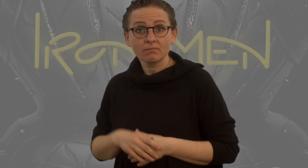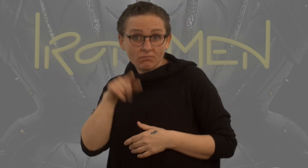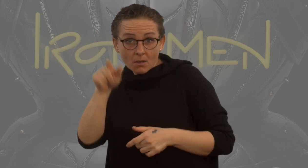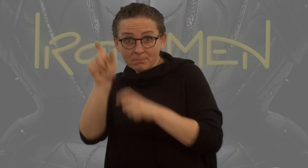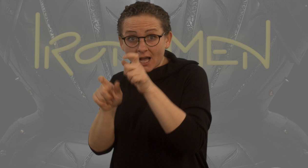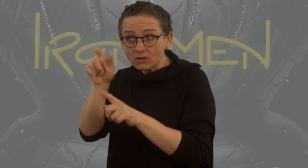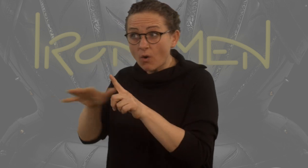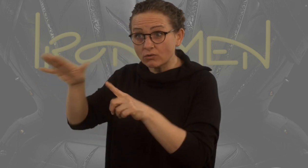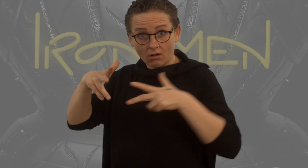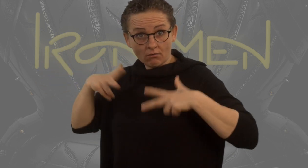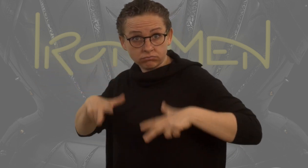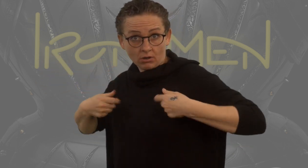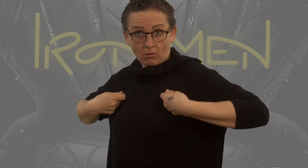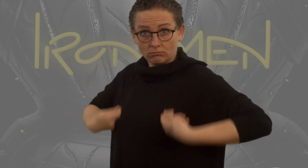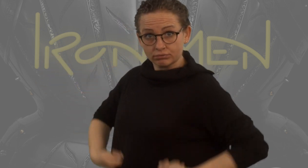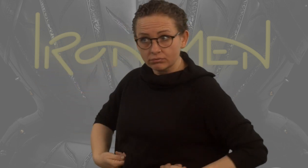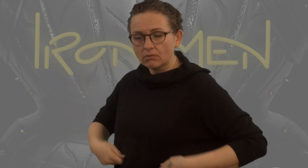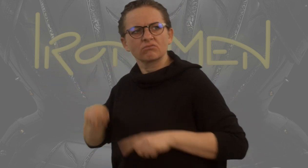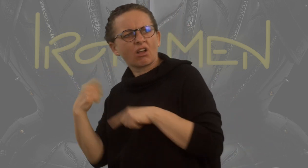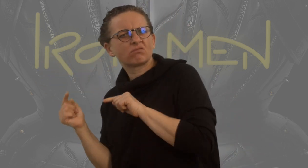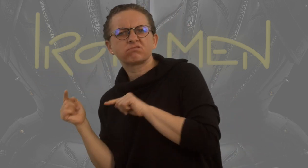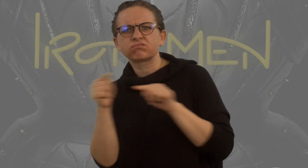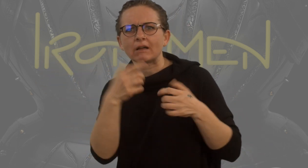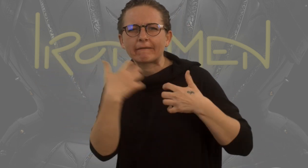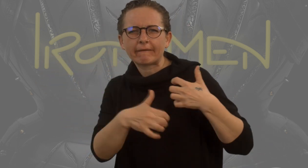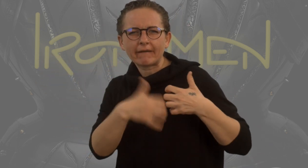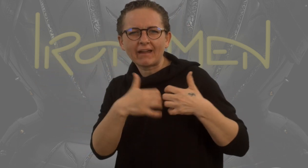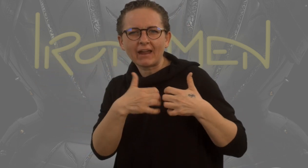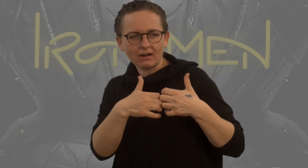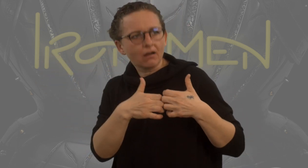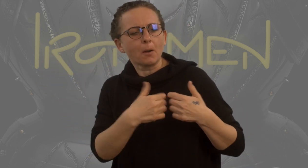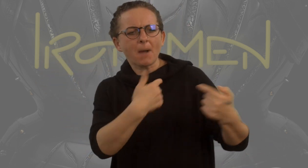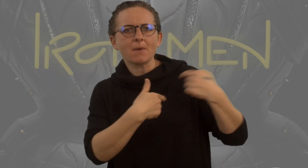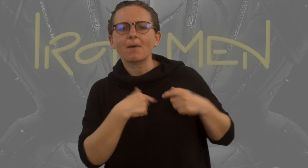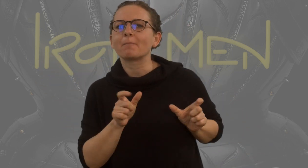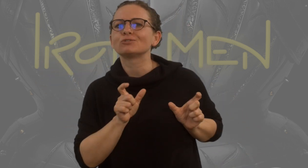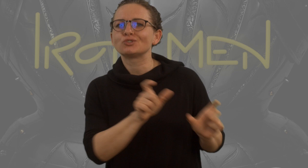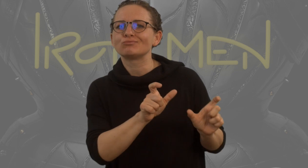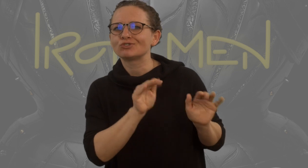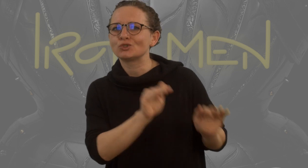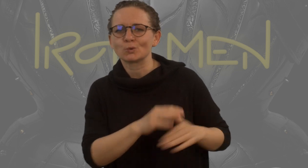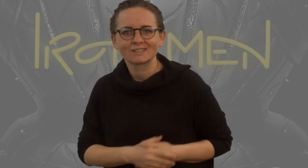Sie schützte den Träger im Krieg,